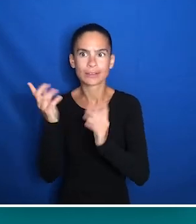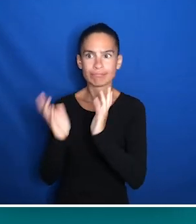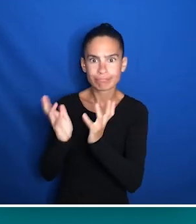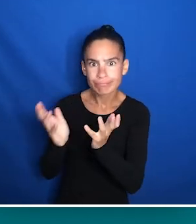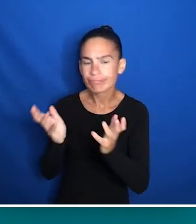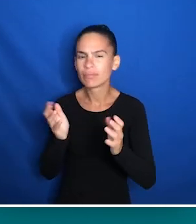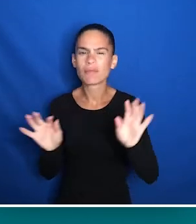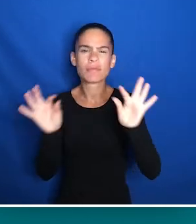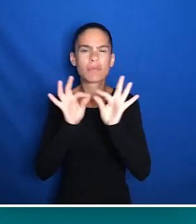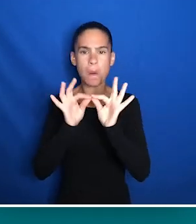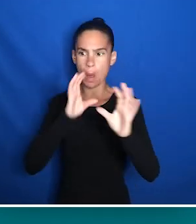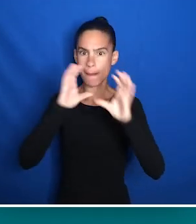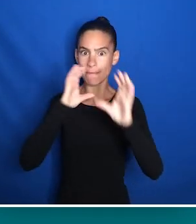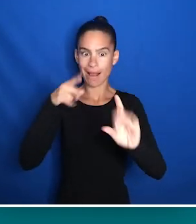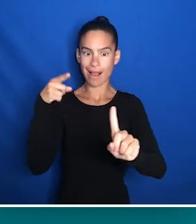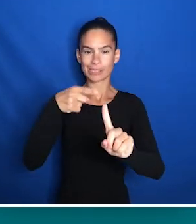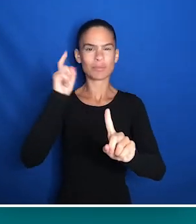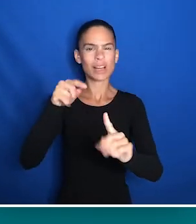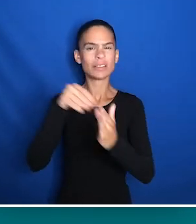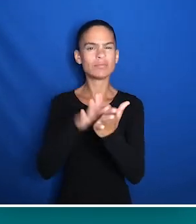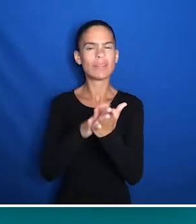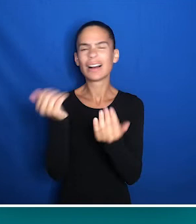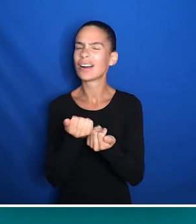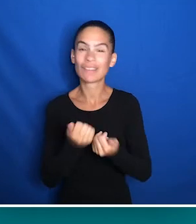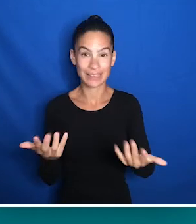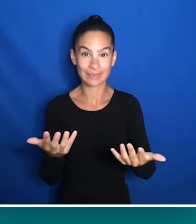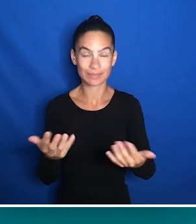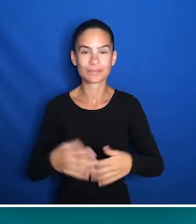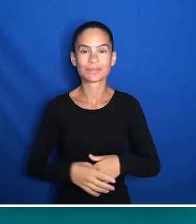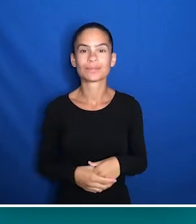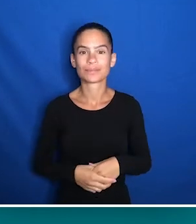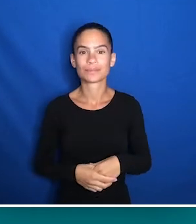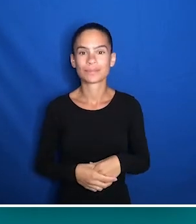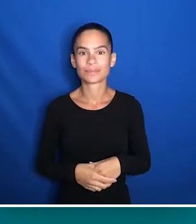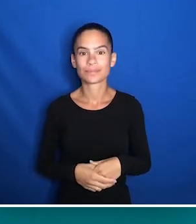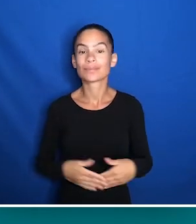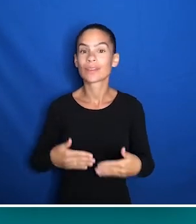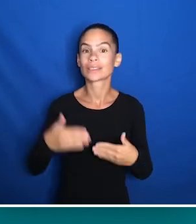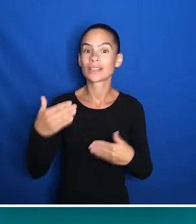y solo asegúrate de que todas esas comunicaciones las mantengas y estén bien documentadas.